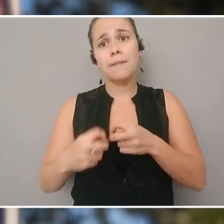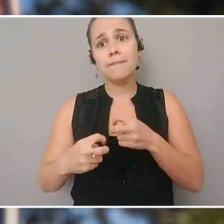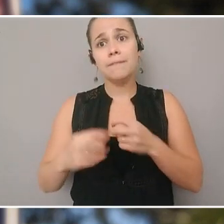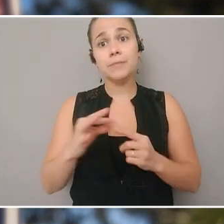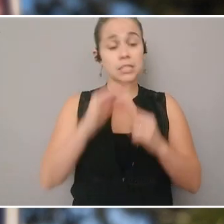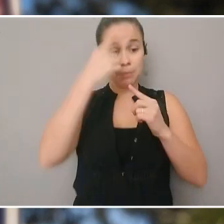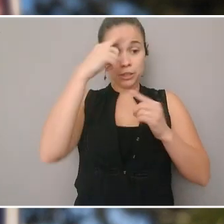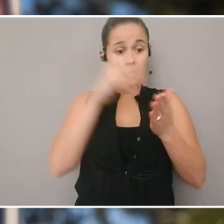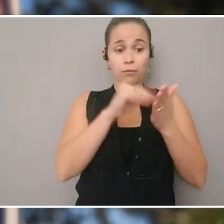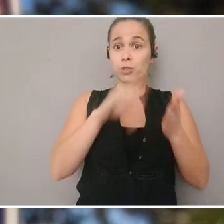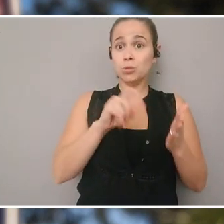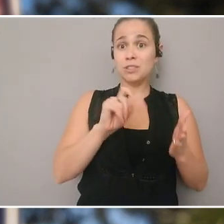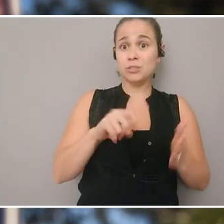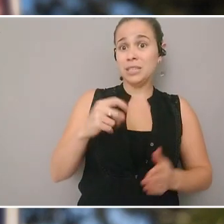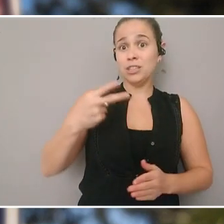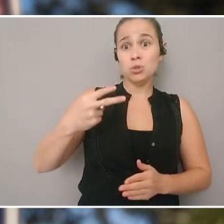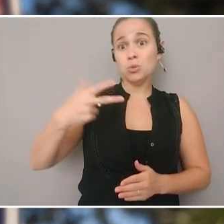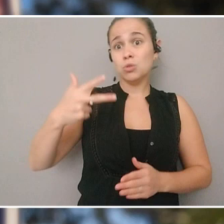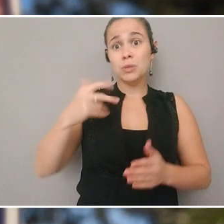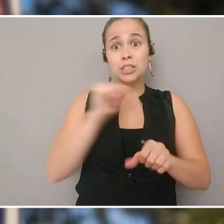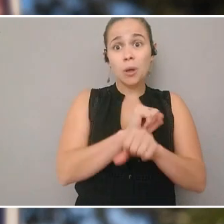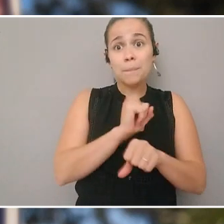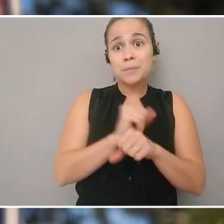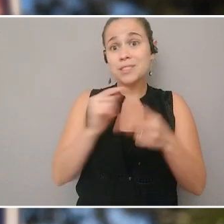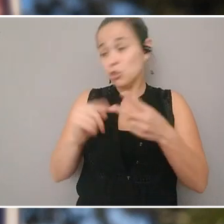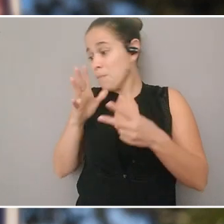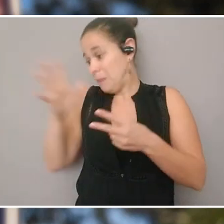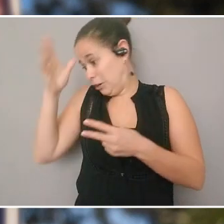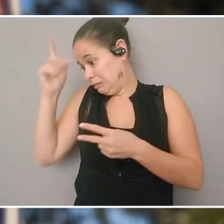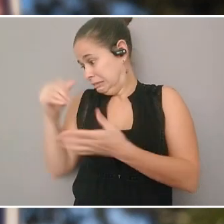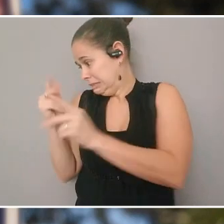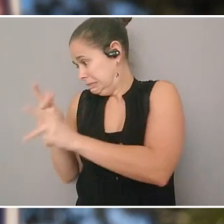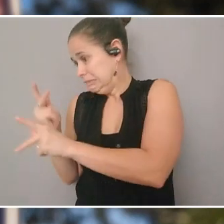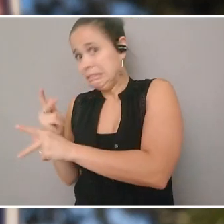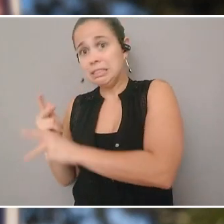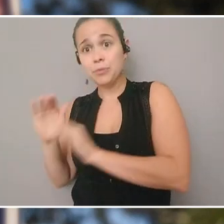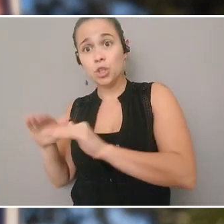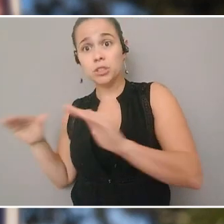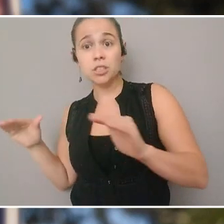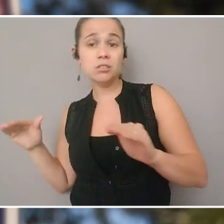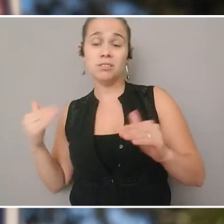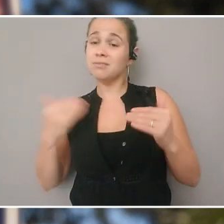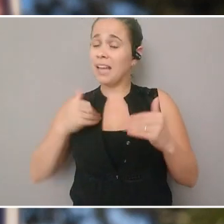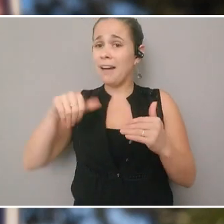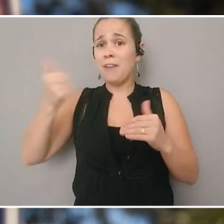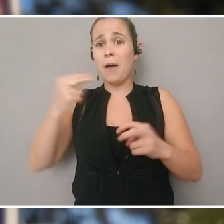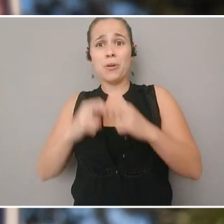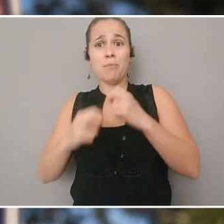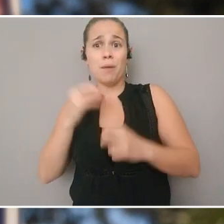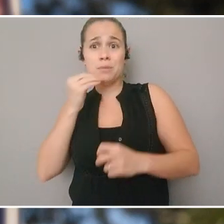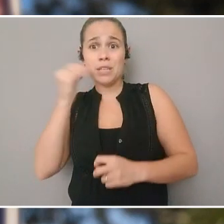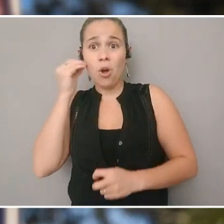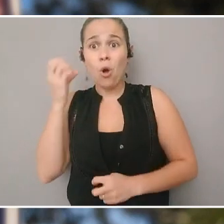muchos trabajos, son padres y proporcinan a sus hijos, tienen cosas que hacer